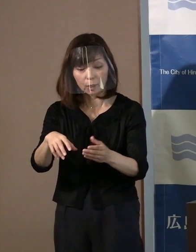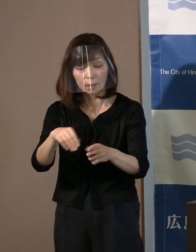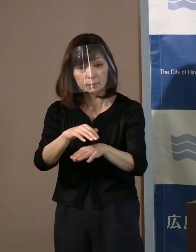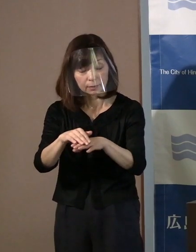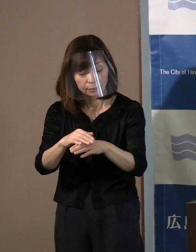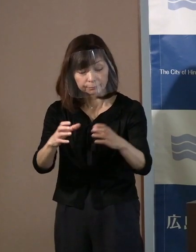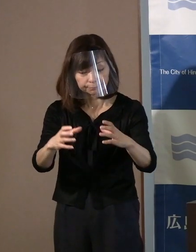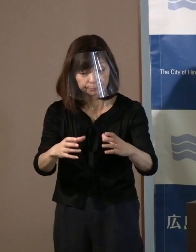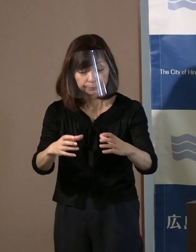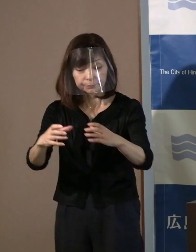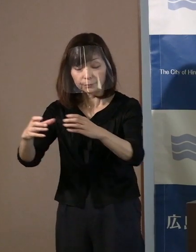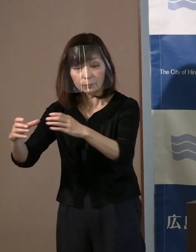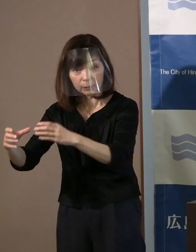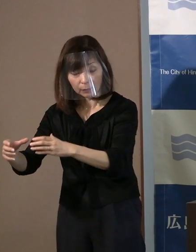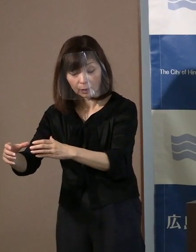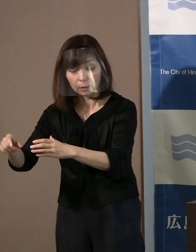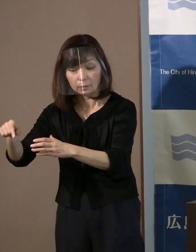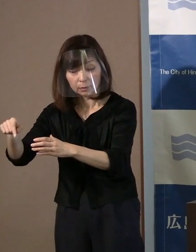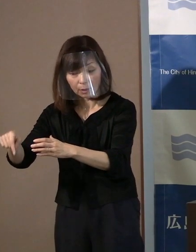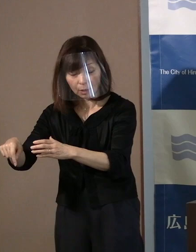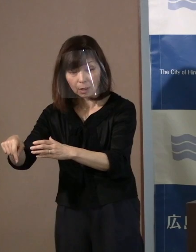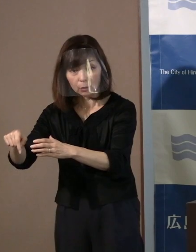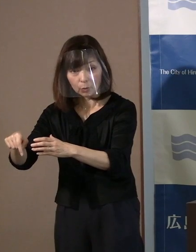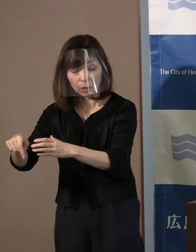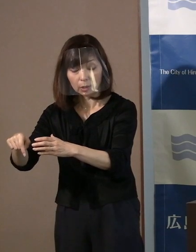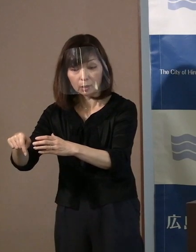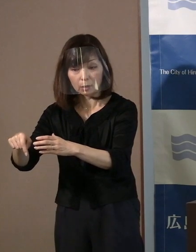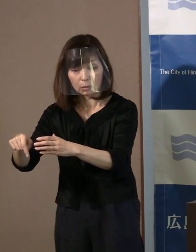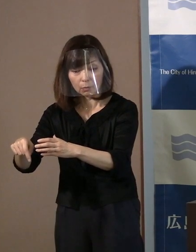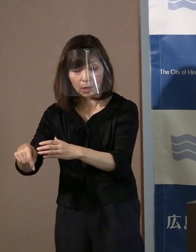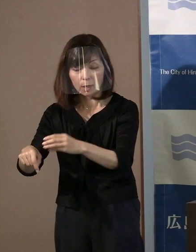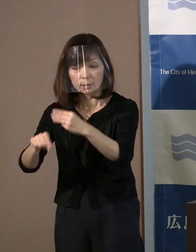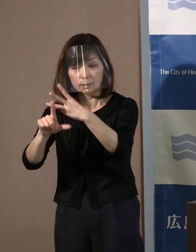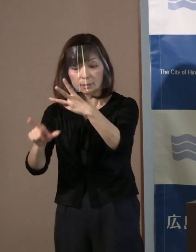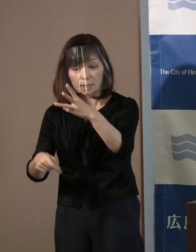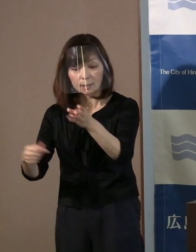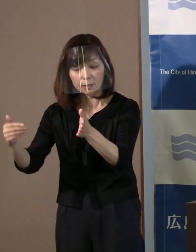年度内には活用方策を 決めるというスケジュールで､